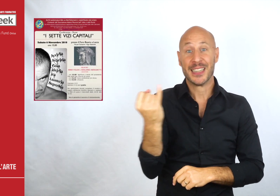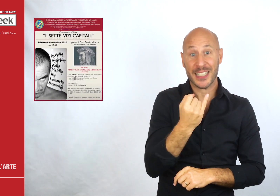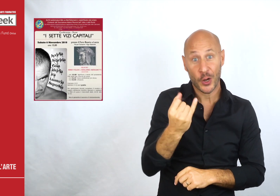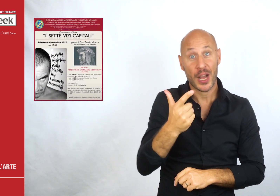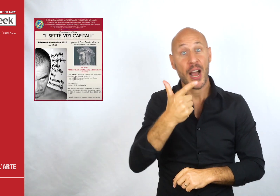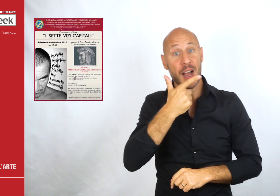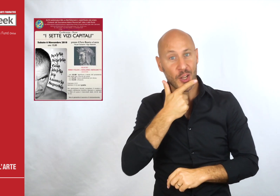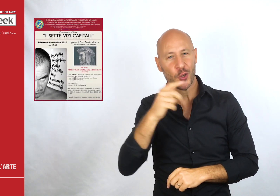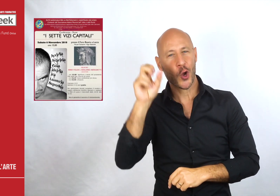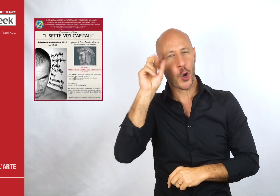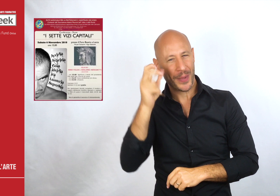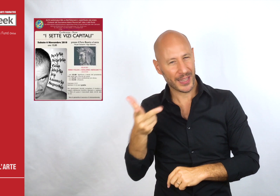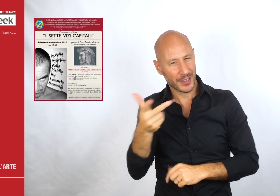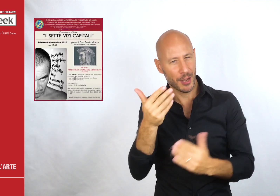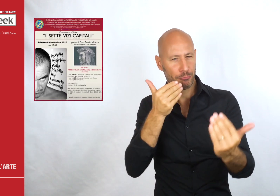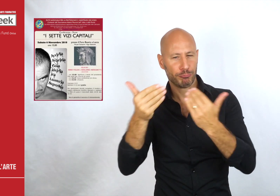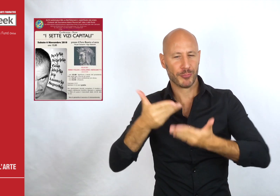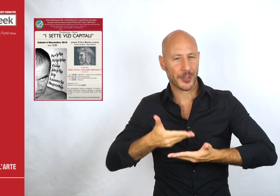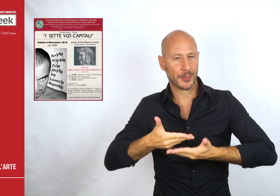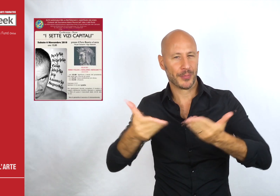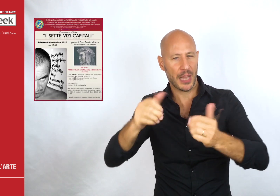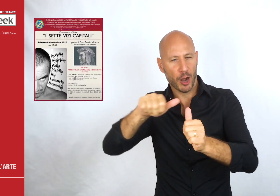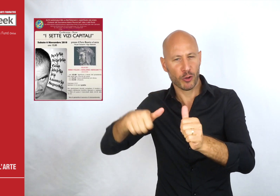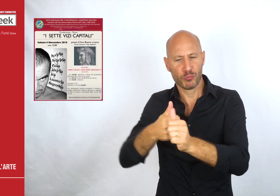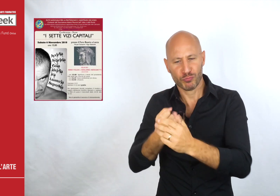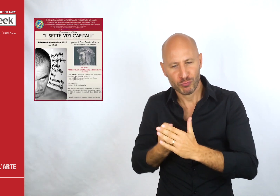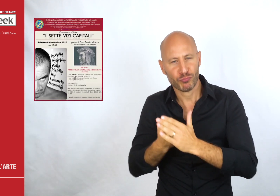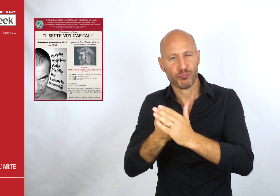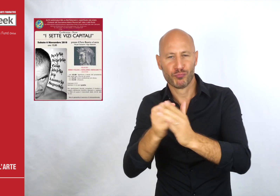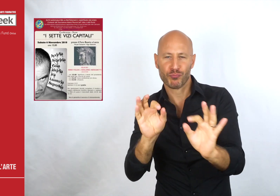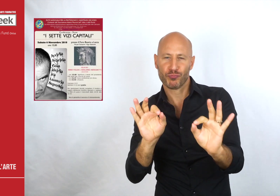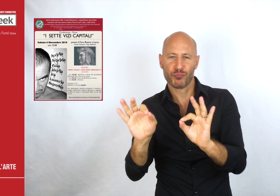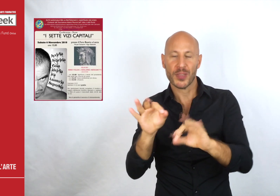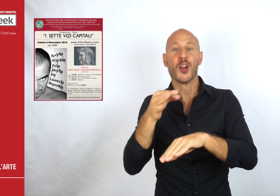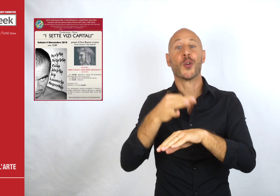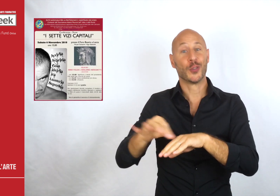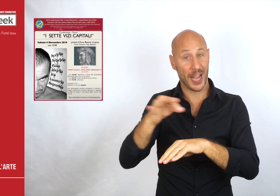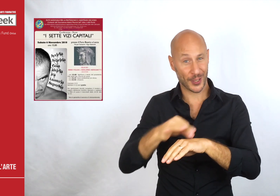Nicola e Antonio Della Maggiora e Roberta Bertelli con il supporto alla regia di Rosario Liotta.